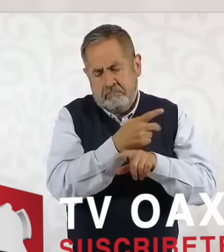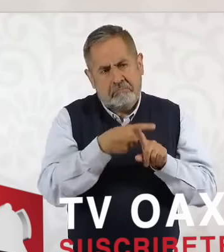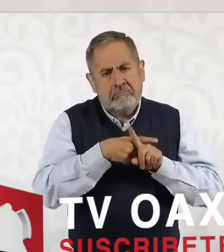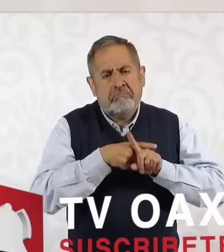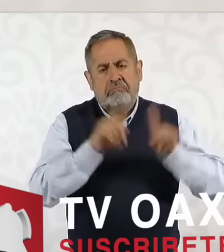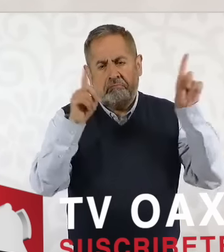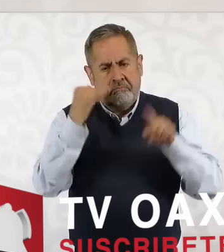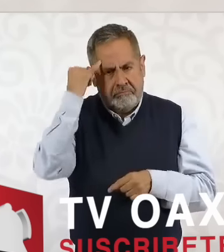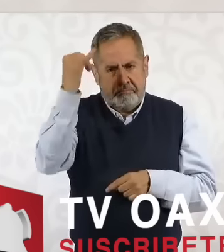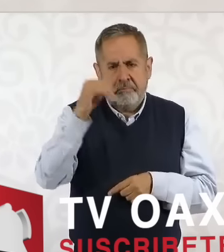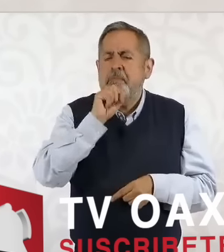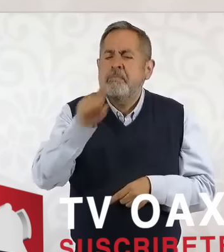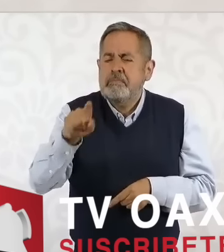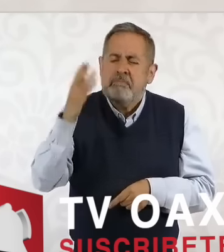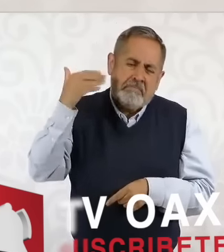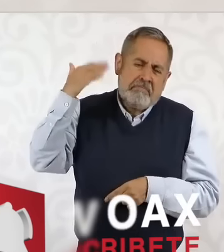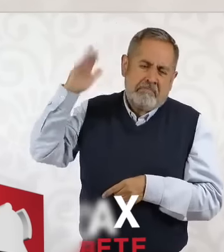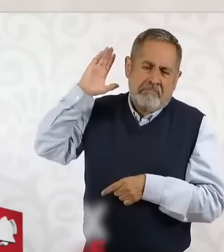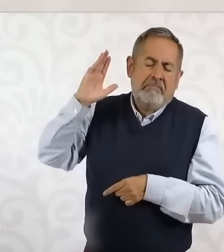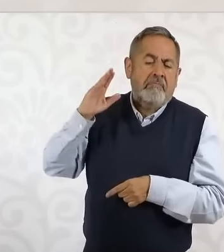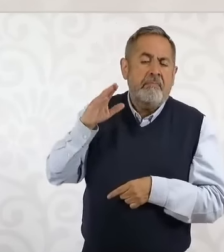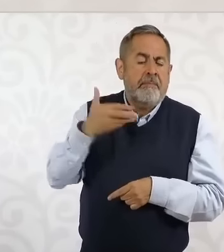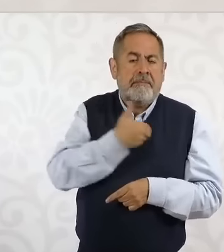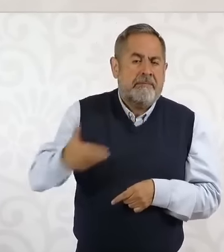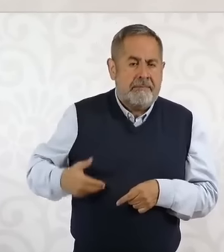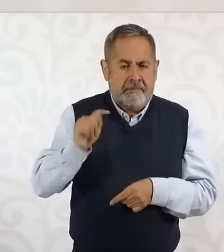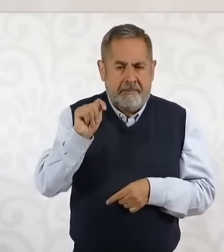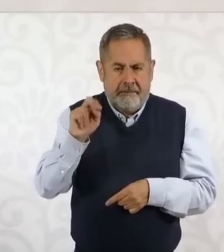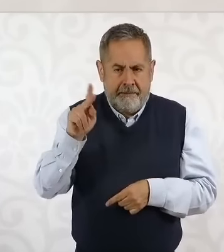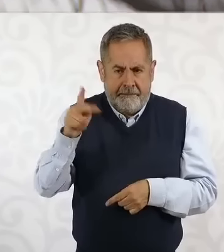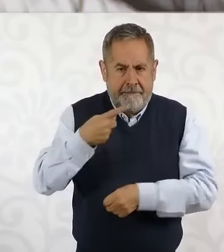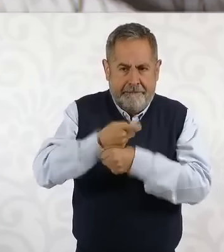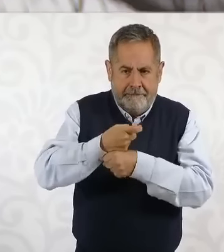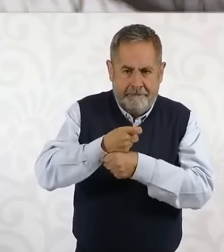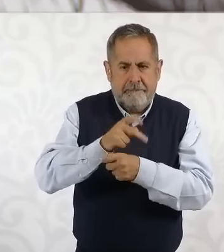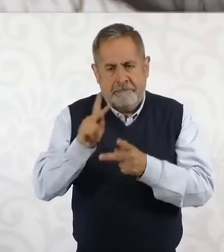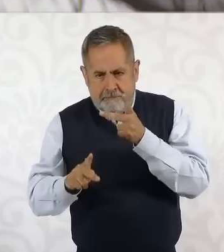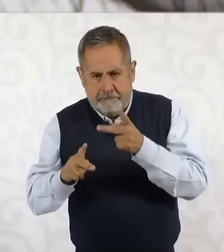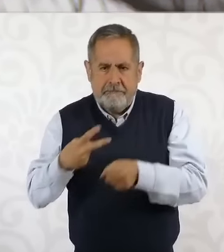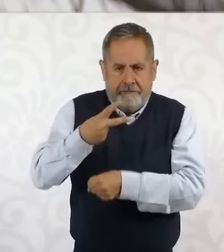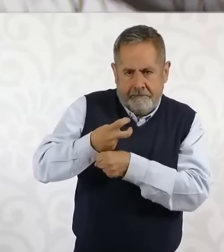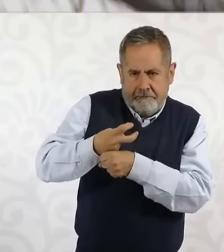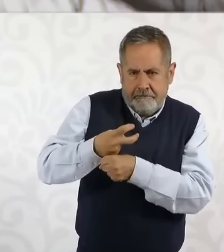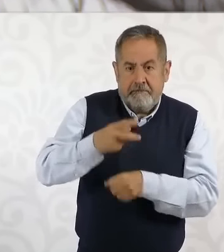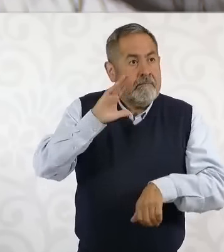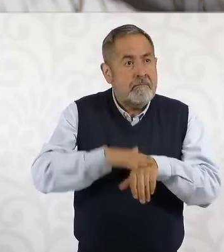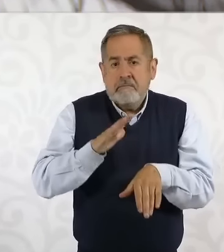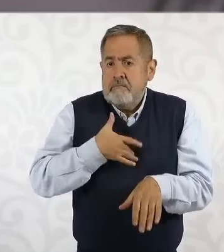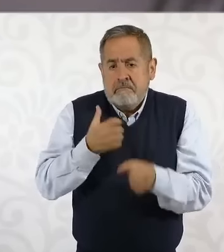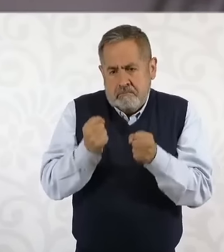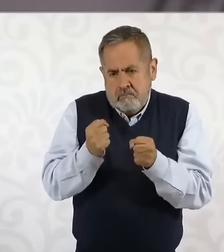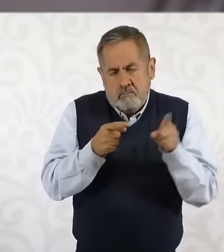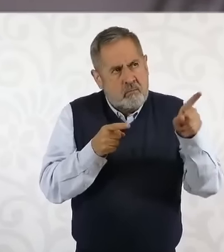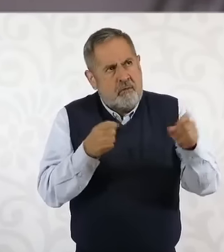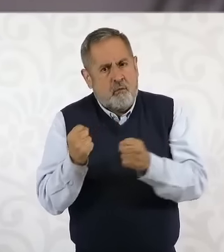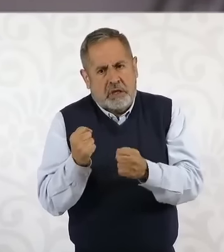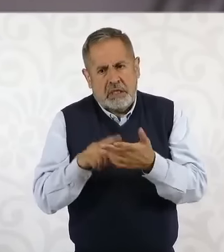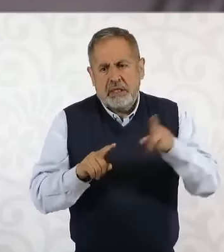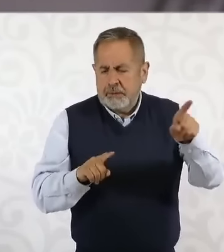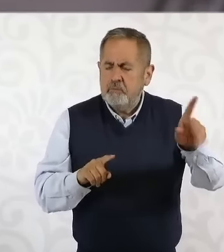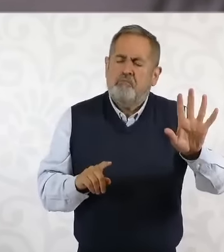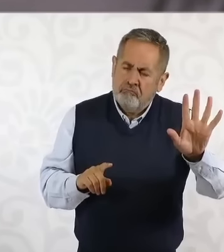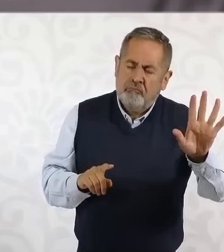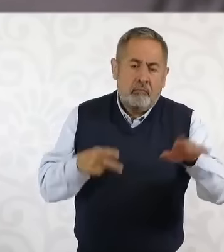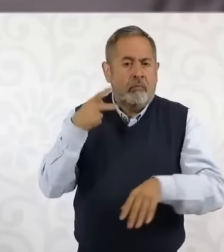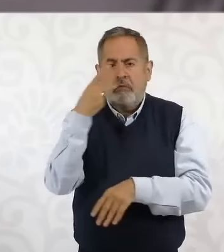la primera etapa del presidente Trump, solo que ahora pues con mayor intensidad. Ellos plantean